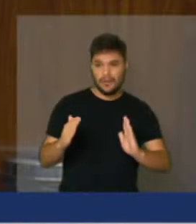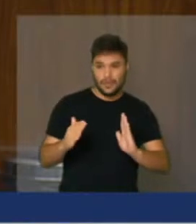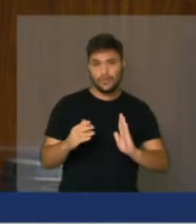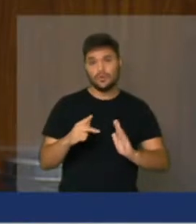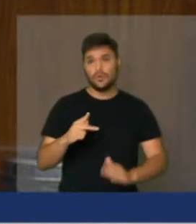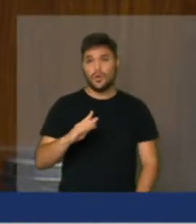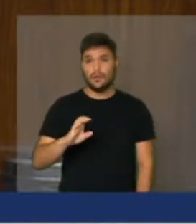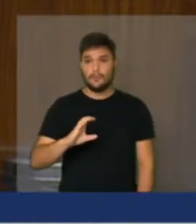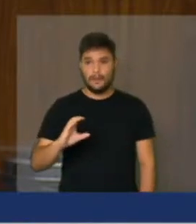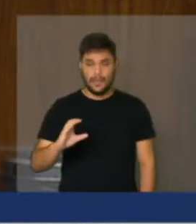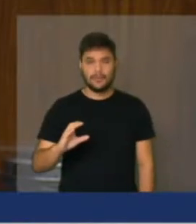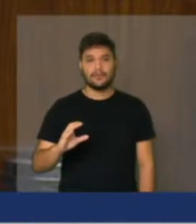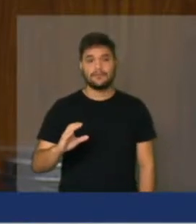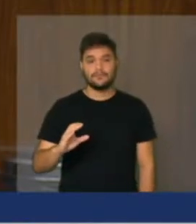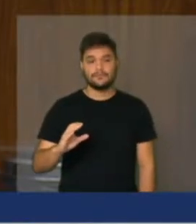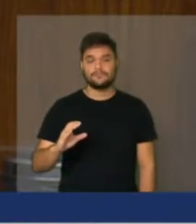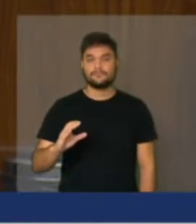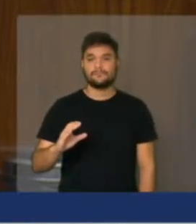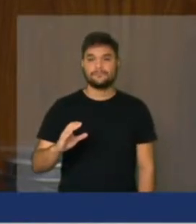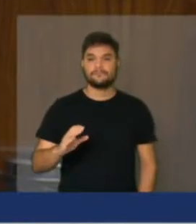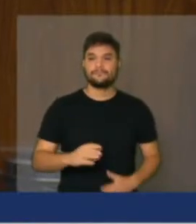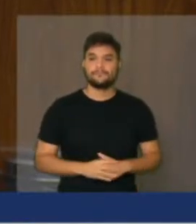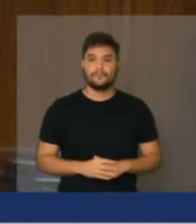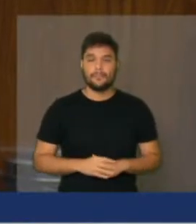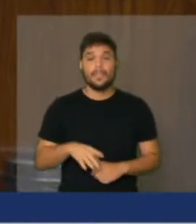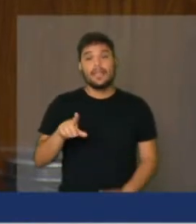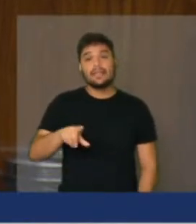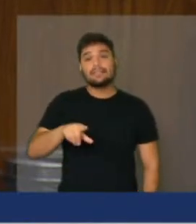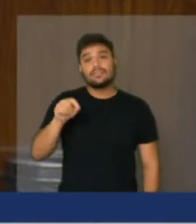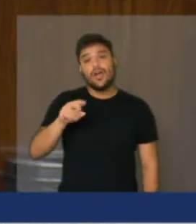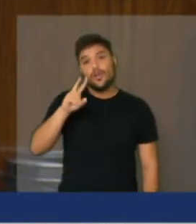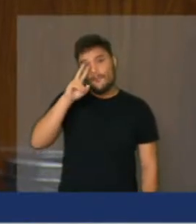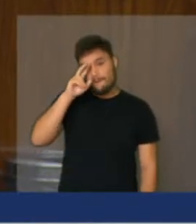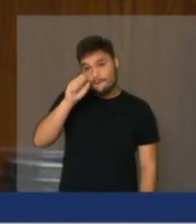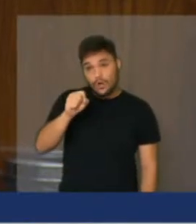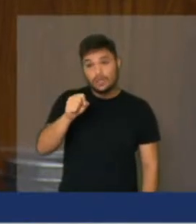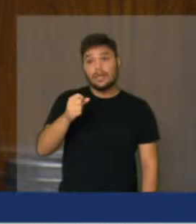CONSTITUCIONAL QUE DEFINE O FORTALECIMENTO DE TRANSFERÊNCIA DIRETA DE RECURSO PÚBLICO PARA OS